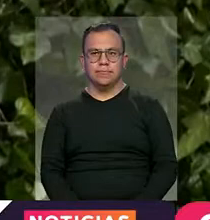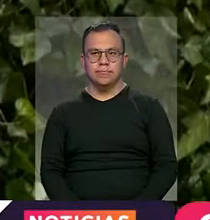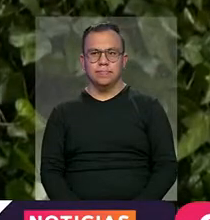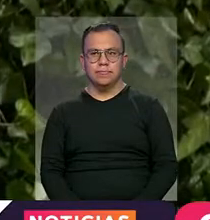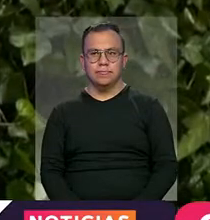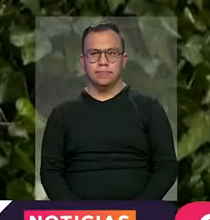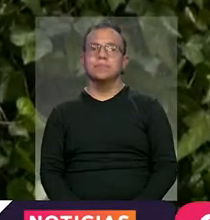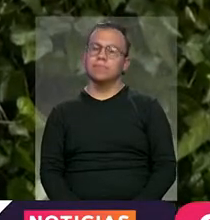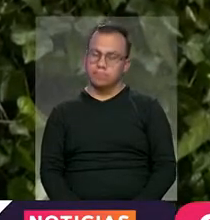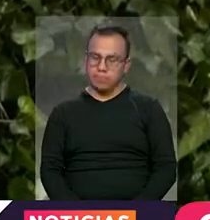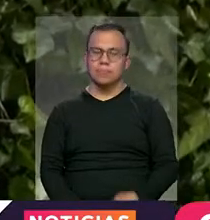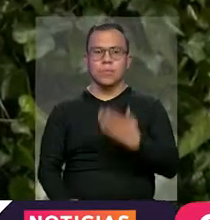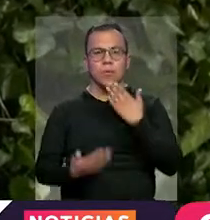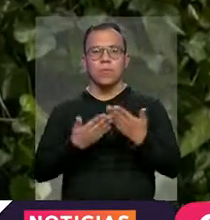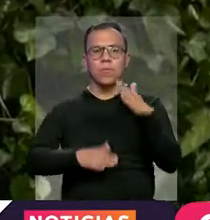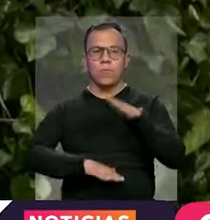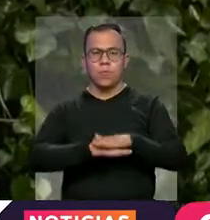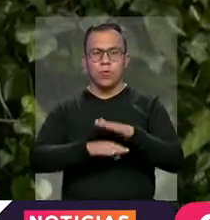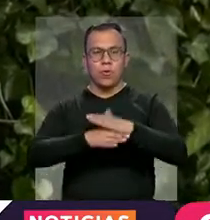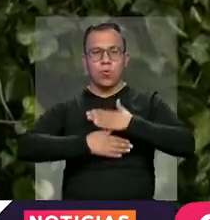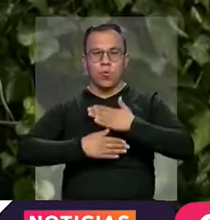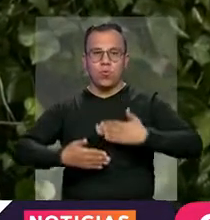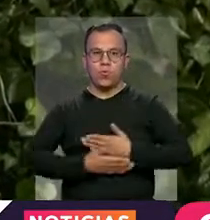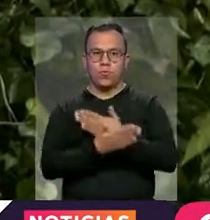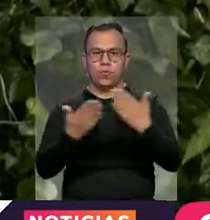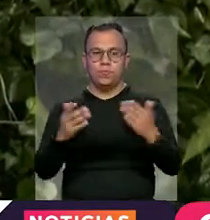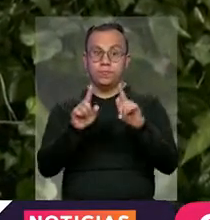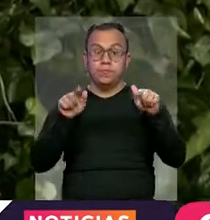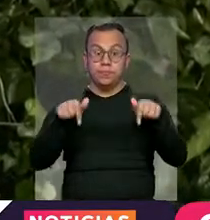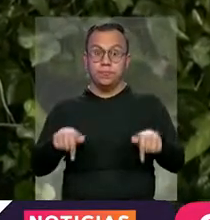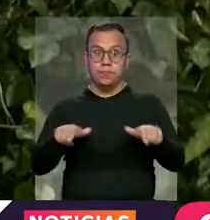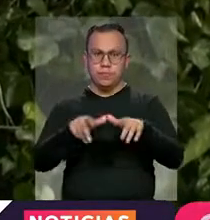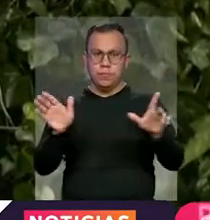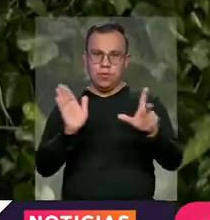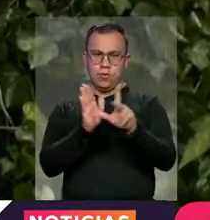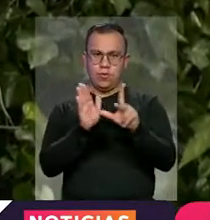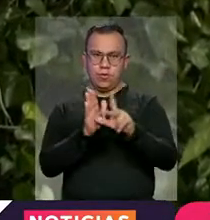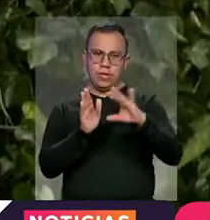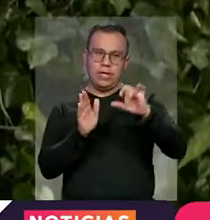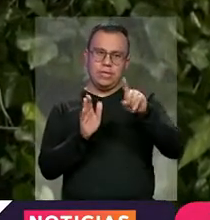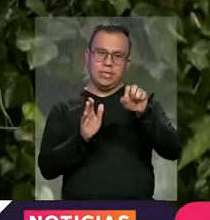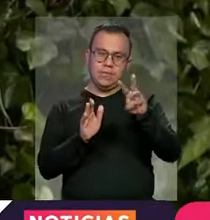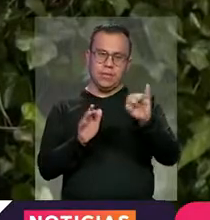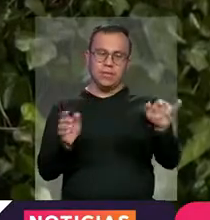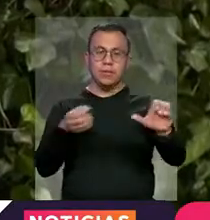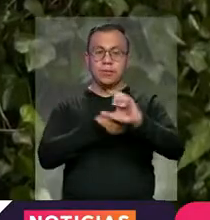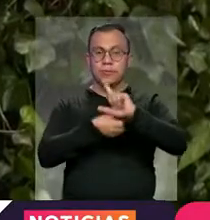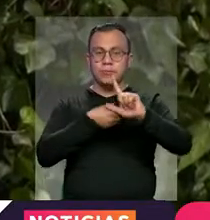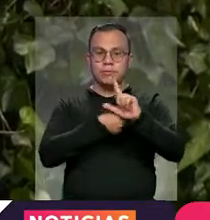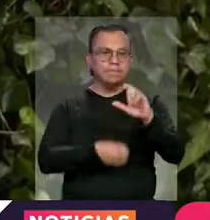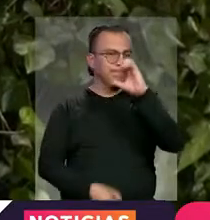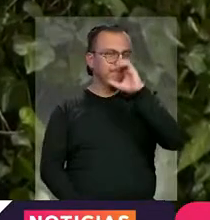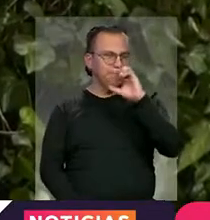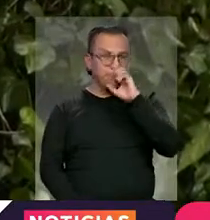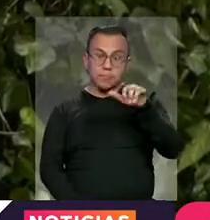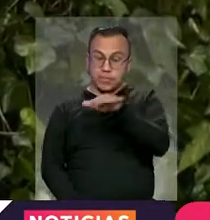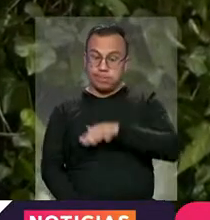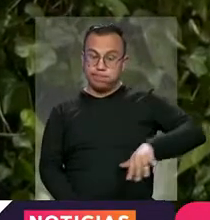PROYECTOS DE DESARROLLO REGIONAL, CRISTIAN LEóN BUENAS